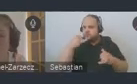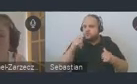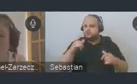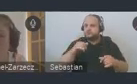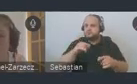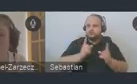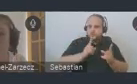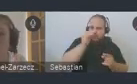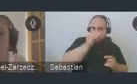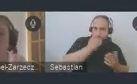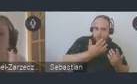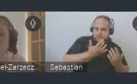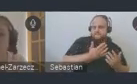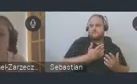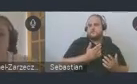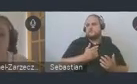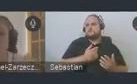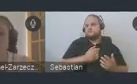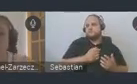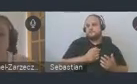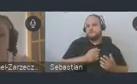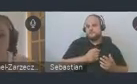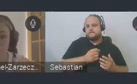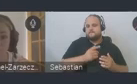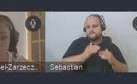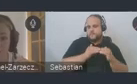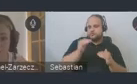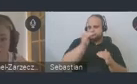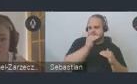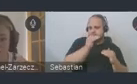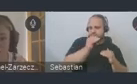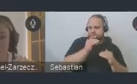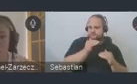mają już wyjściowy różny poziom kompetencji cyfrowych.